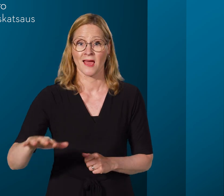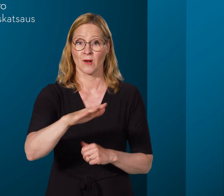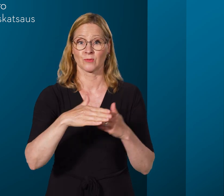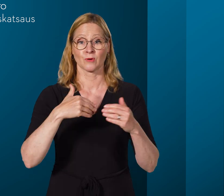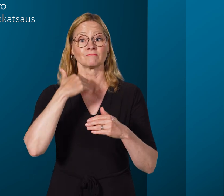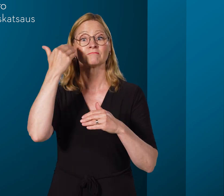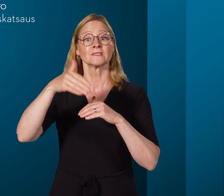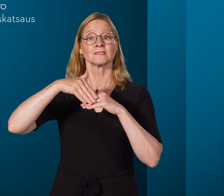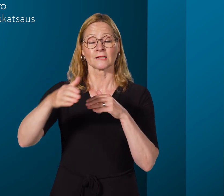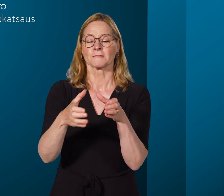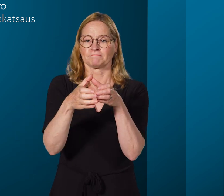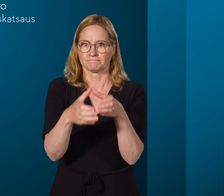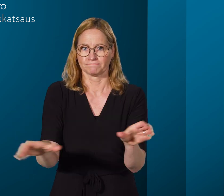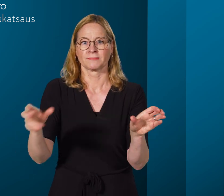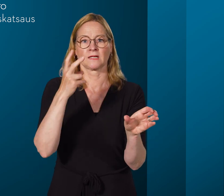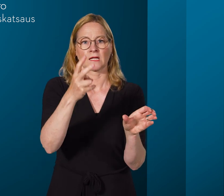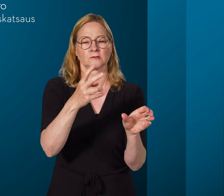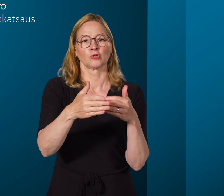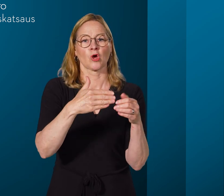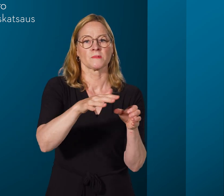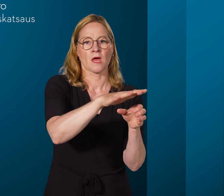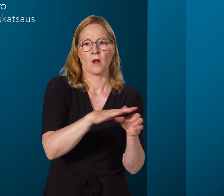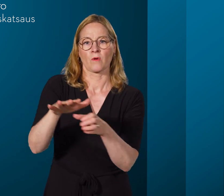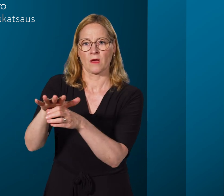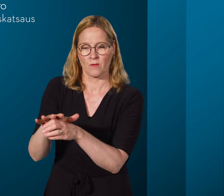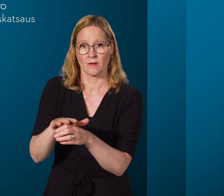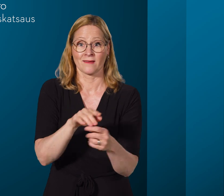Aluetyö jaetaan jatkossa kahteen toimialueeseen, -